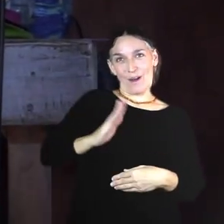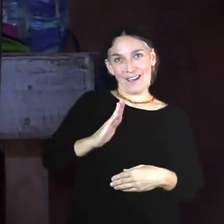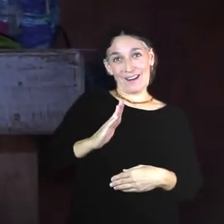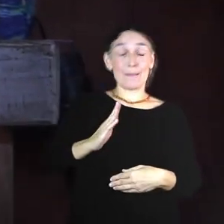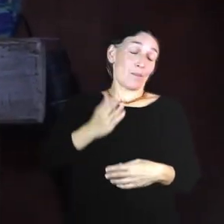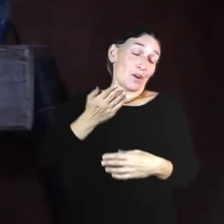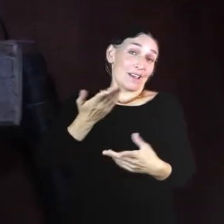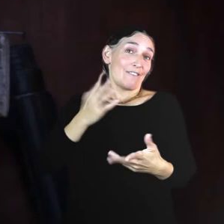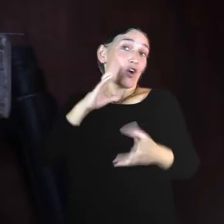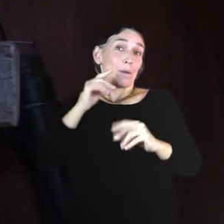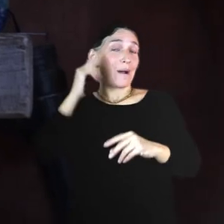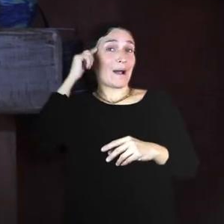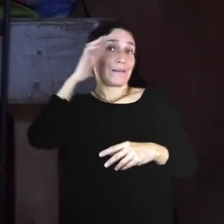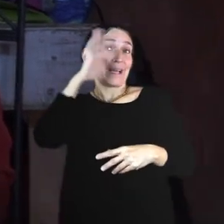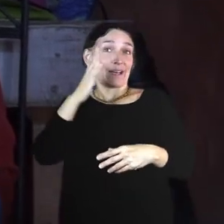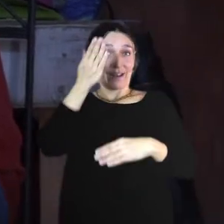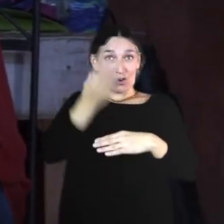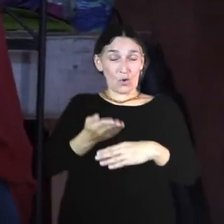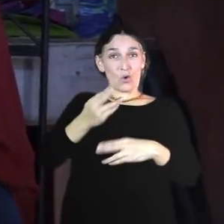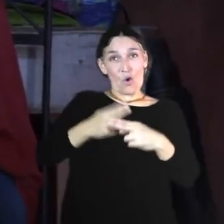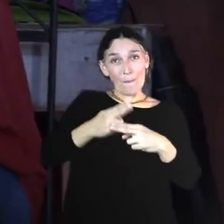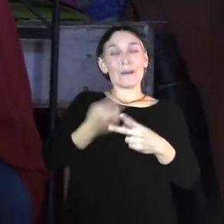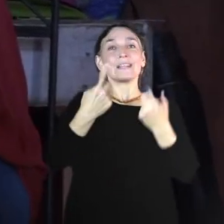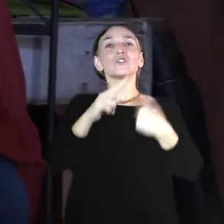Así que en el manual que ustedes van a recibir, se llama Verónica.